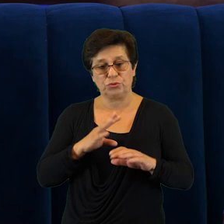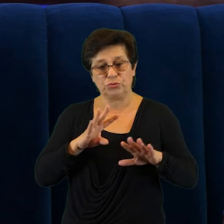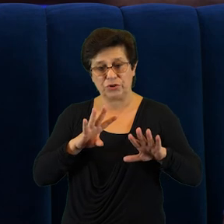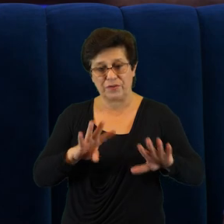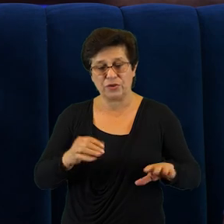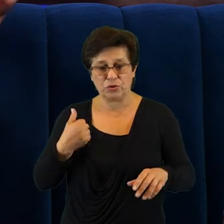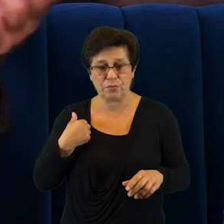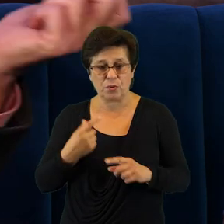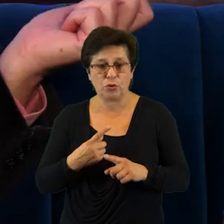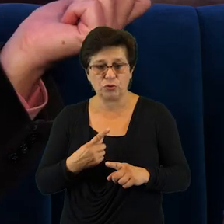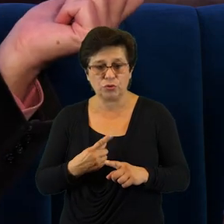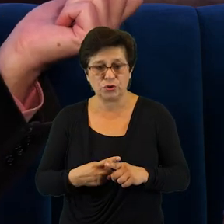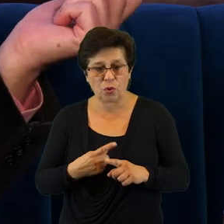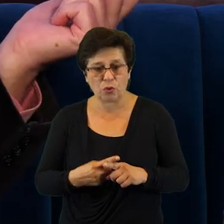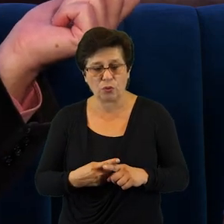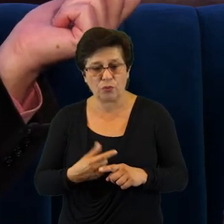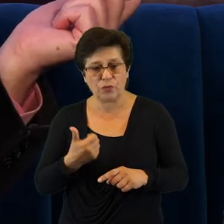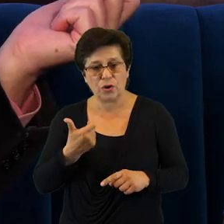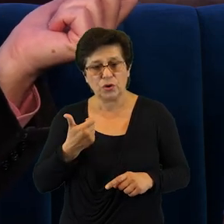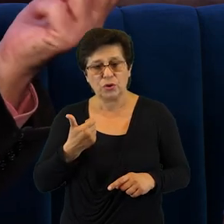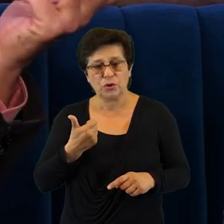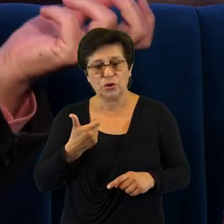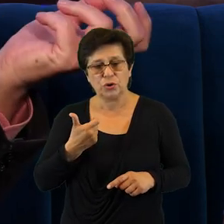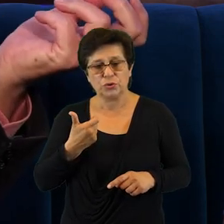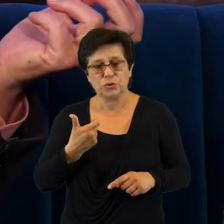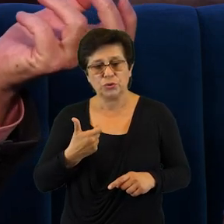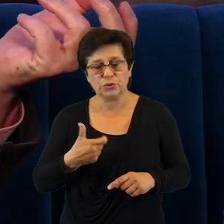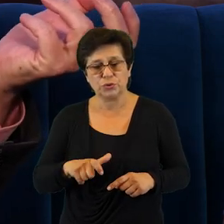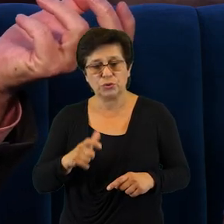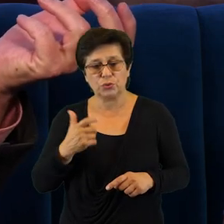"List 105", [niezrozumiałe] związany z zapisami o wiecznej przyjaźni